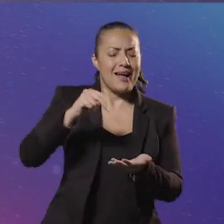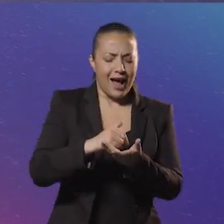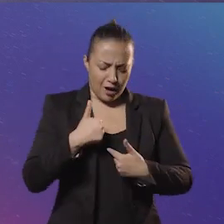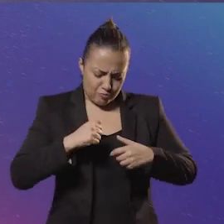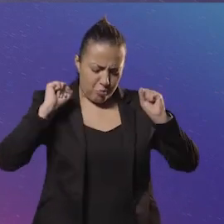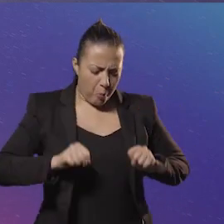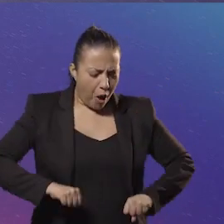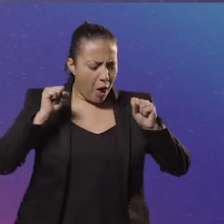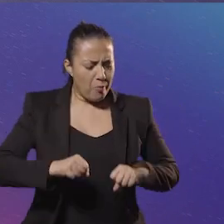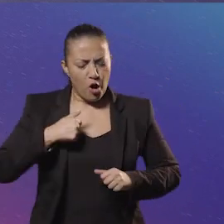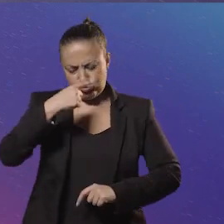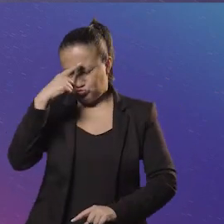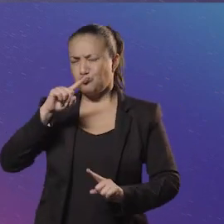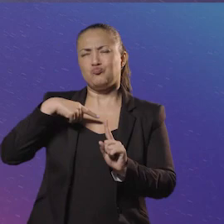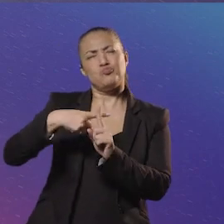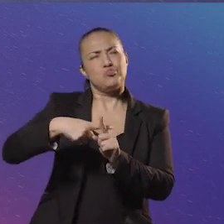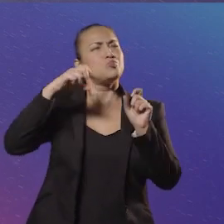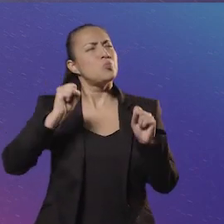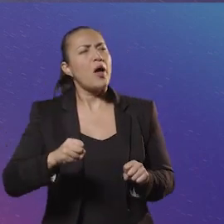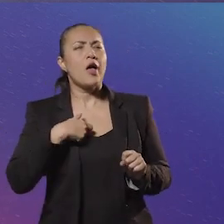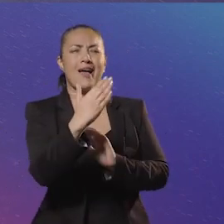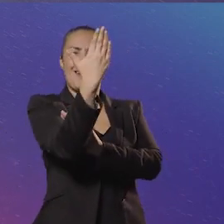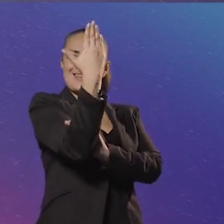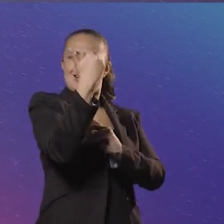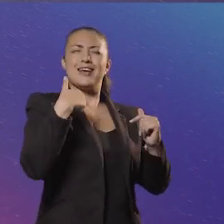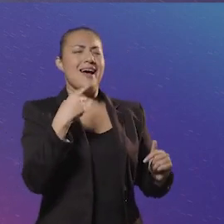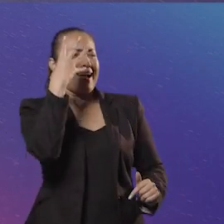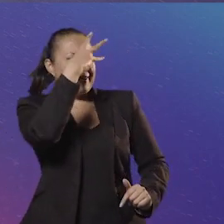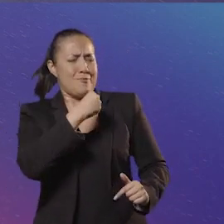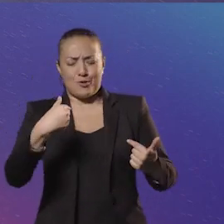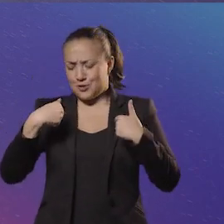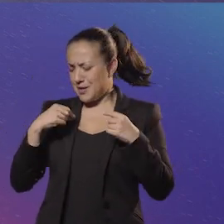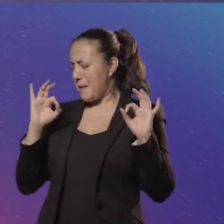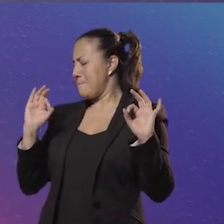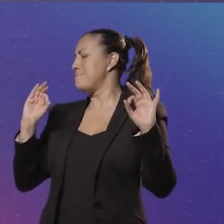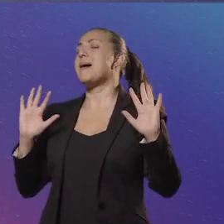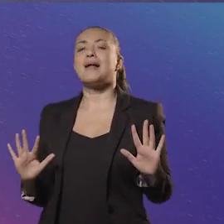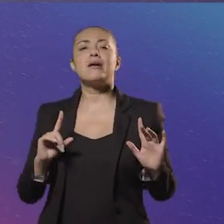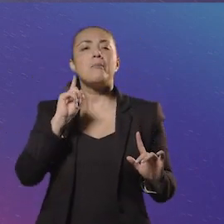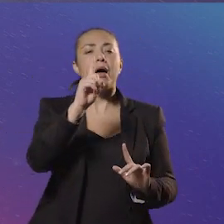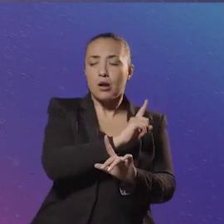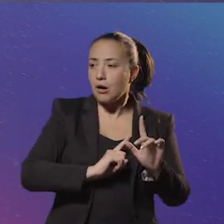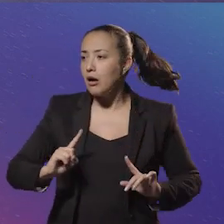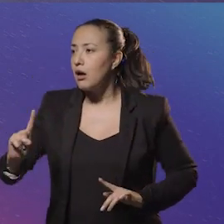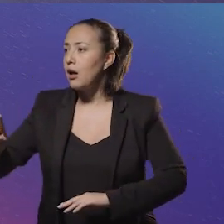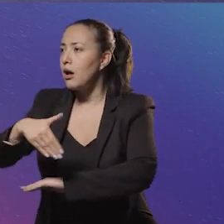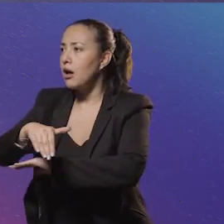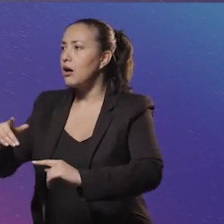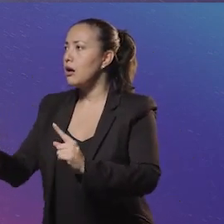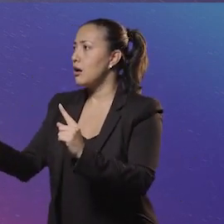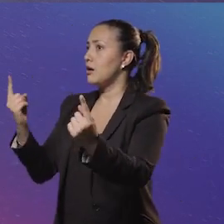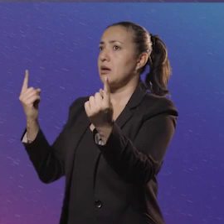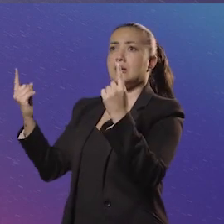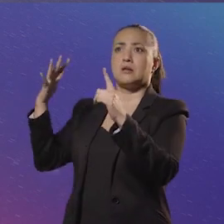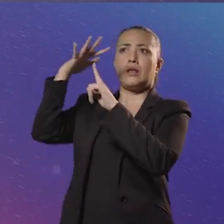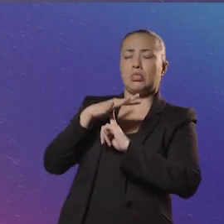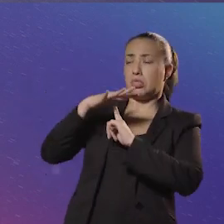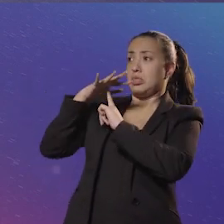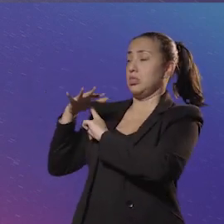y te mires al espejo y te digas que eres hermosa, maravillosa, lo más lindo del mundo, si sales a la calle y te encuentras con un montón de discriminación.